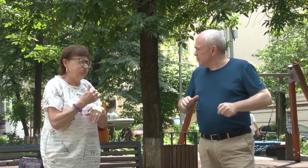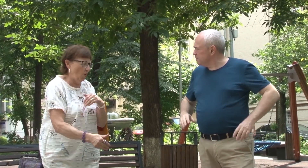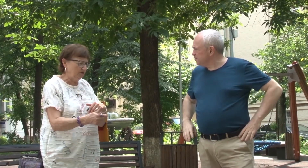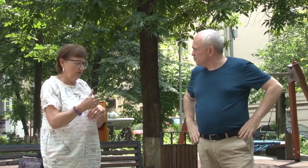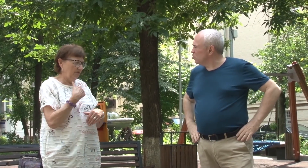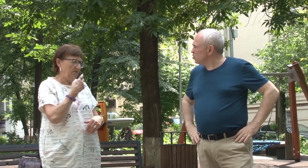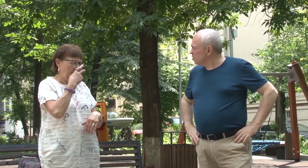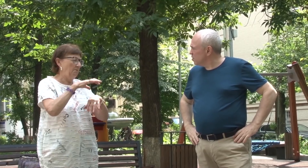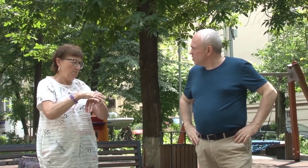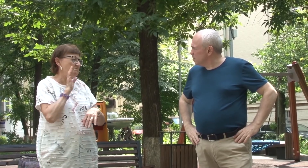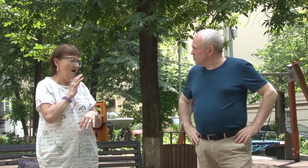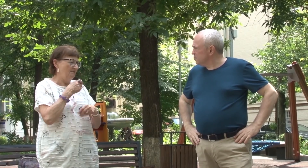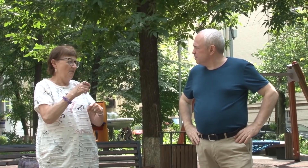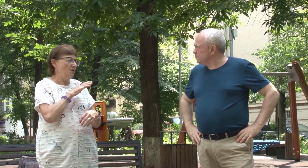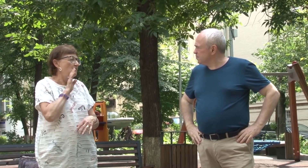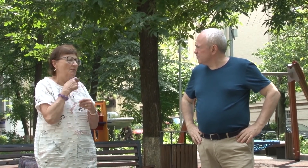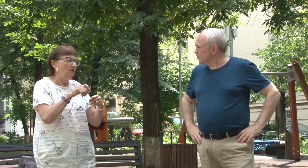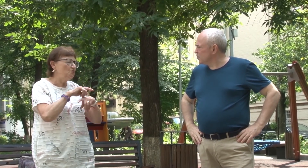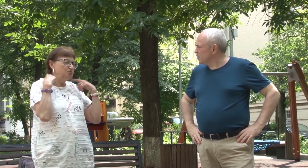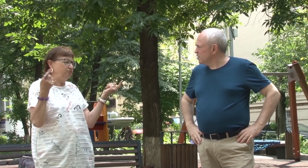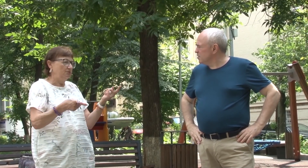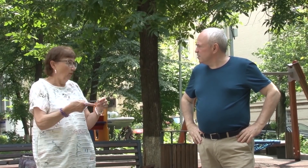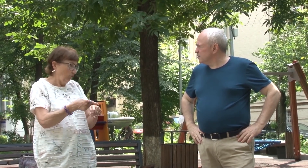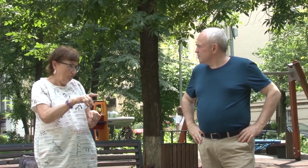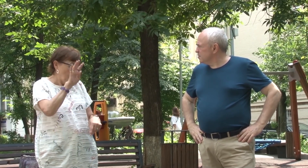Было, но позже. Мама начала было продавать, но скоро отказалась от этого: